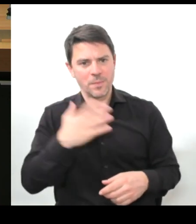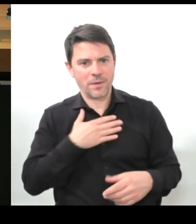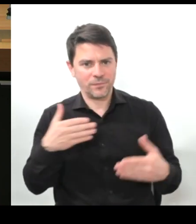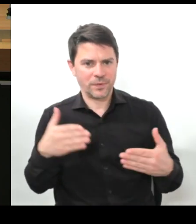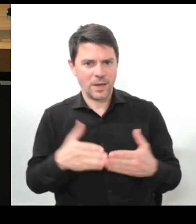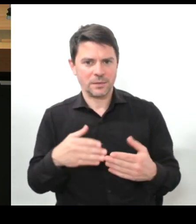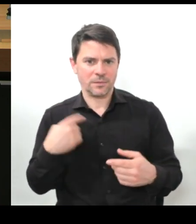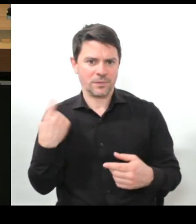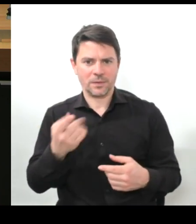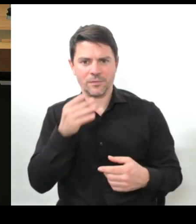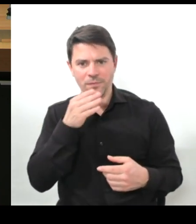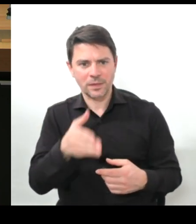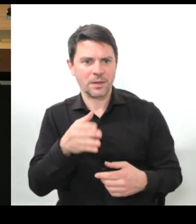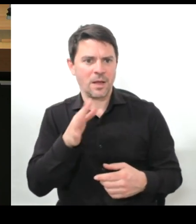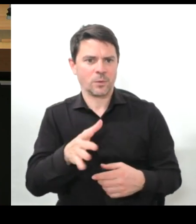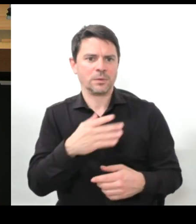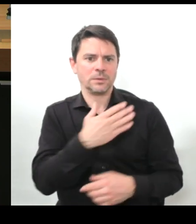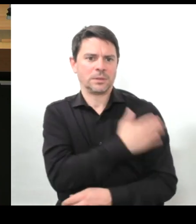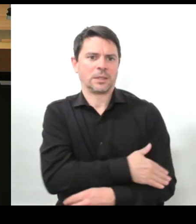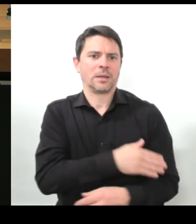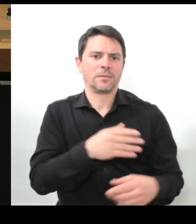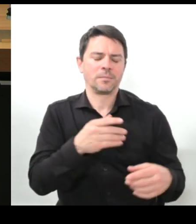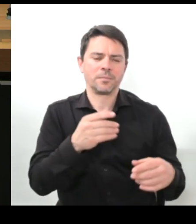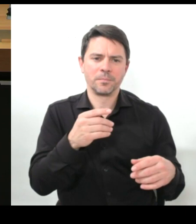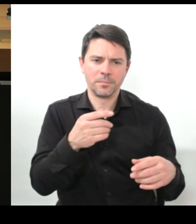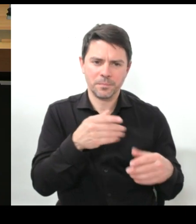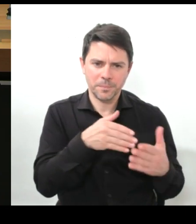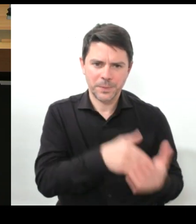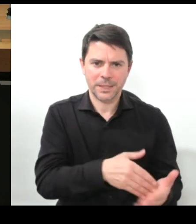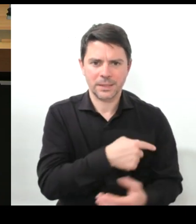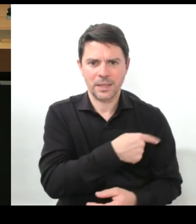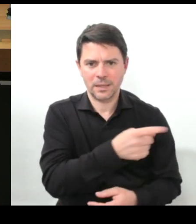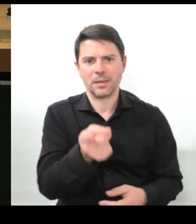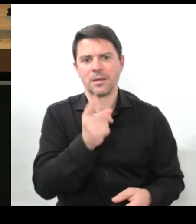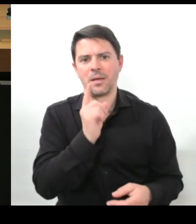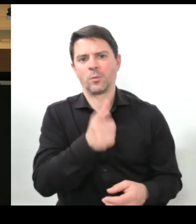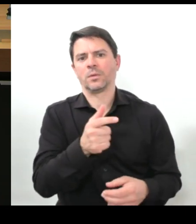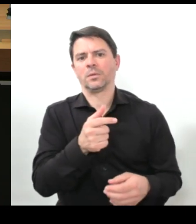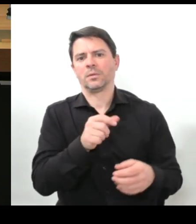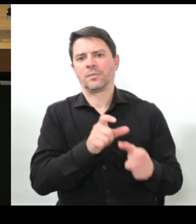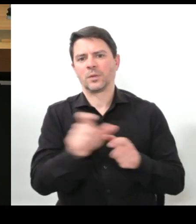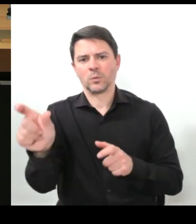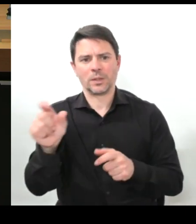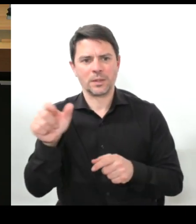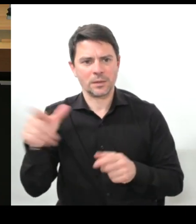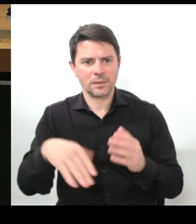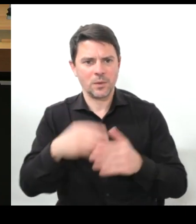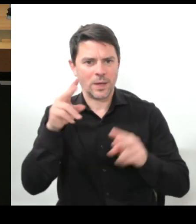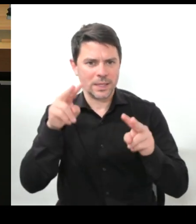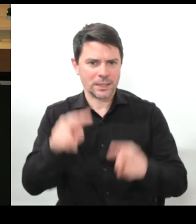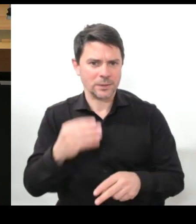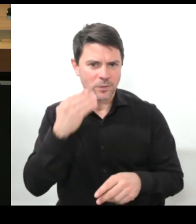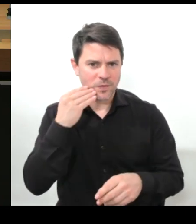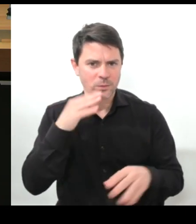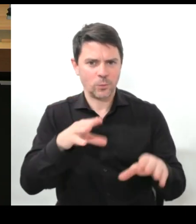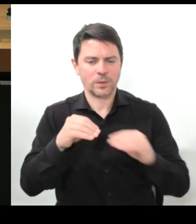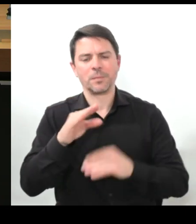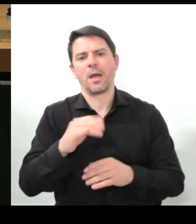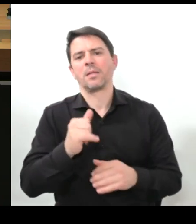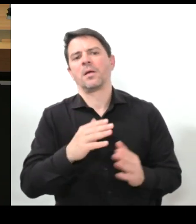Das schaffen wir, aber nur mit guten Arbeitsbedingungen, höhere Löhne, wieder Eingliederung vom Hausmeister über den Handwerker bis zur Reinigungskraft.